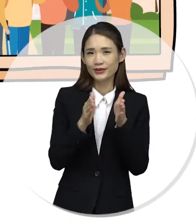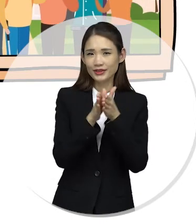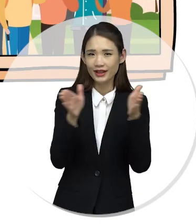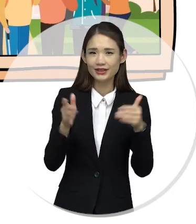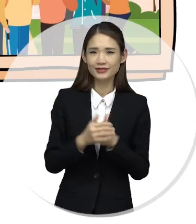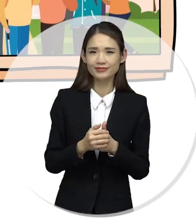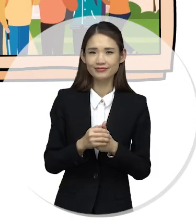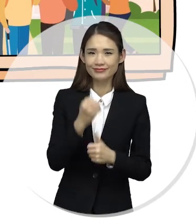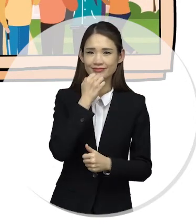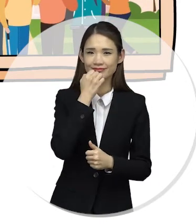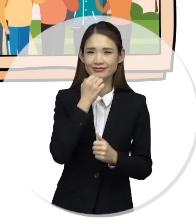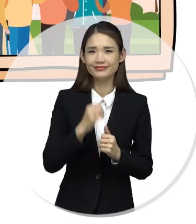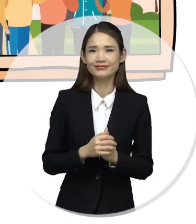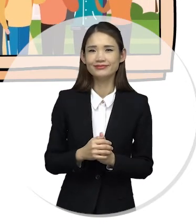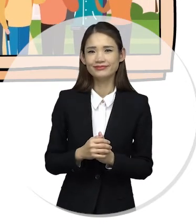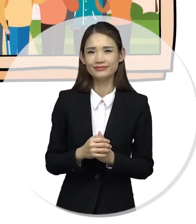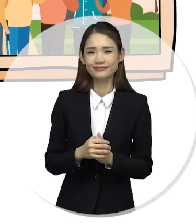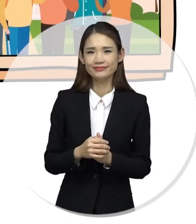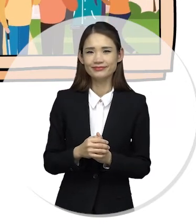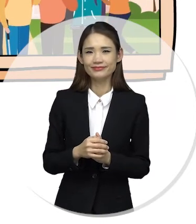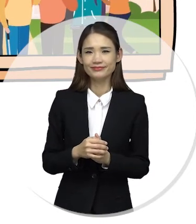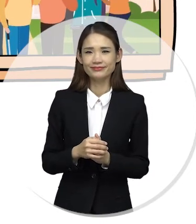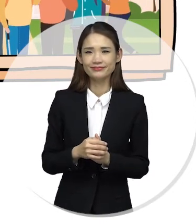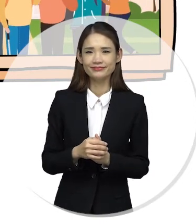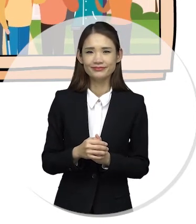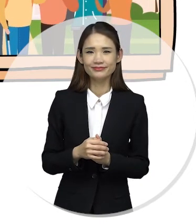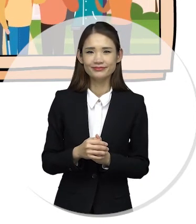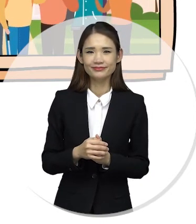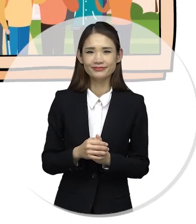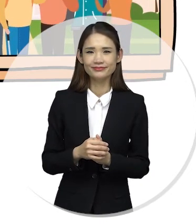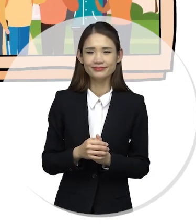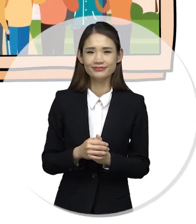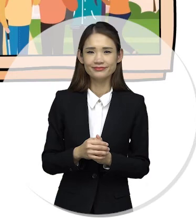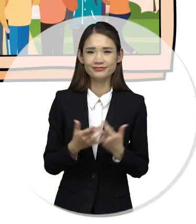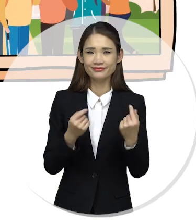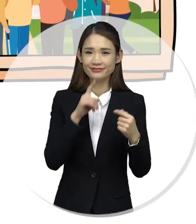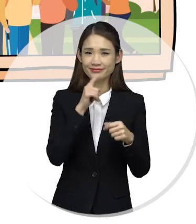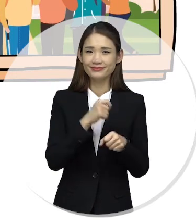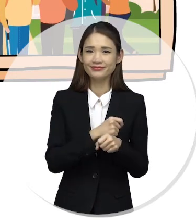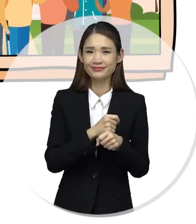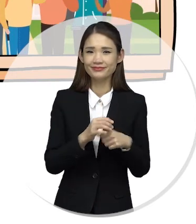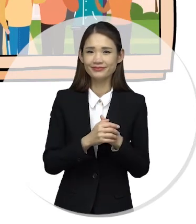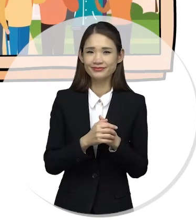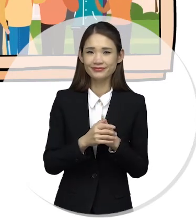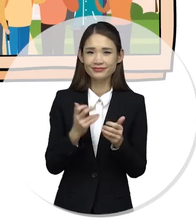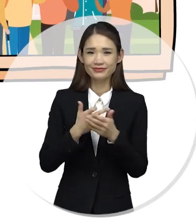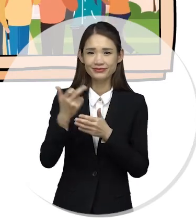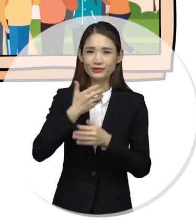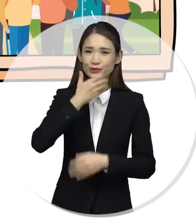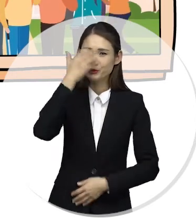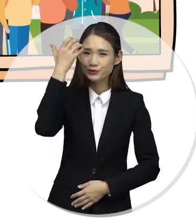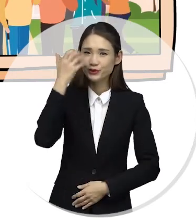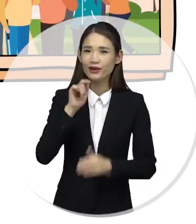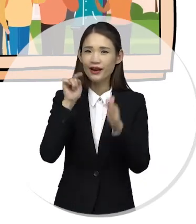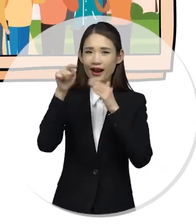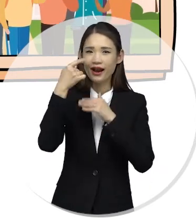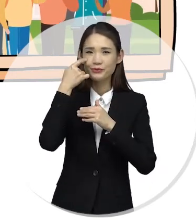김소희 : 어. 김한솔 : 야, 지금 국어책 읽냐고. 김소희 : 자 오빠의 로망을 향해 가보자.